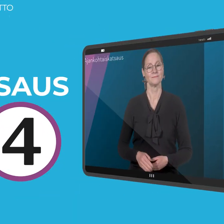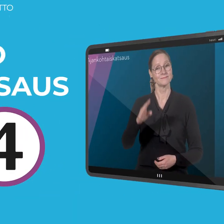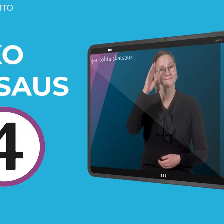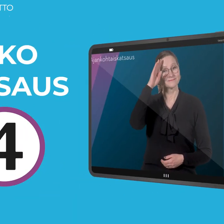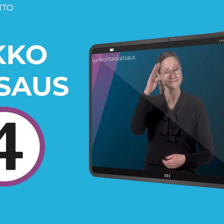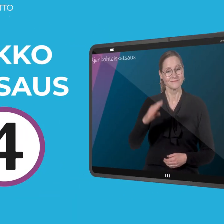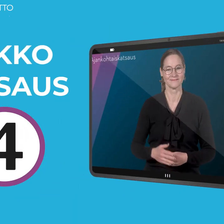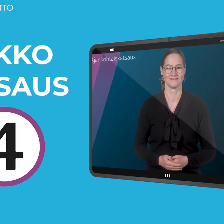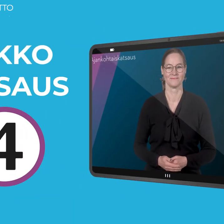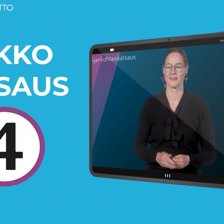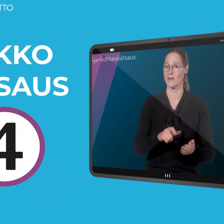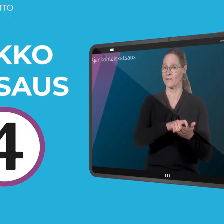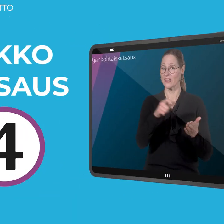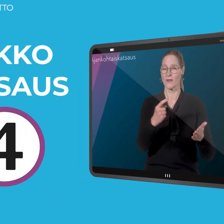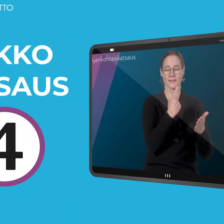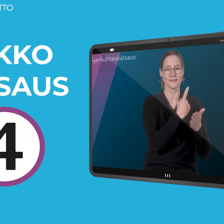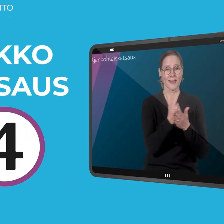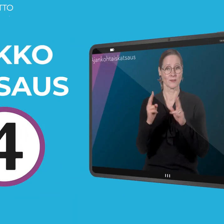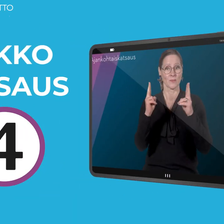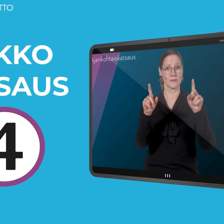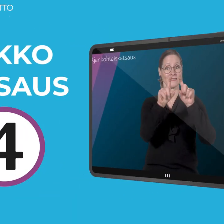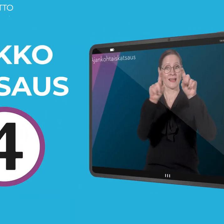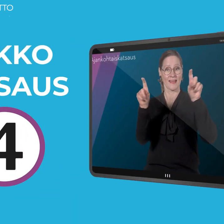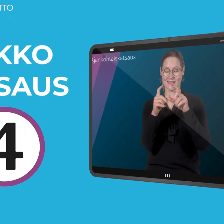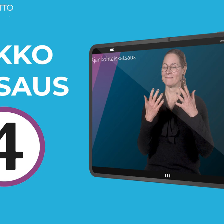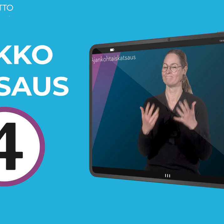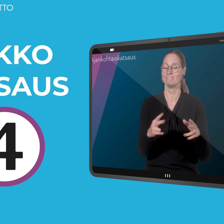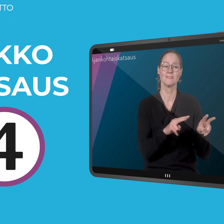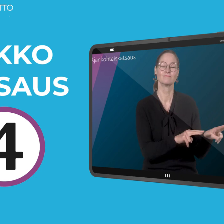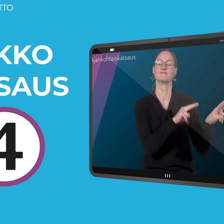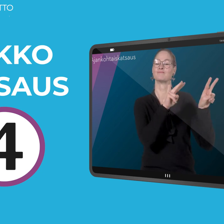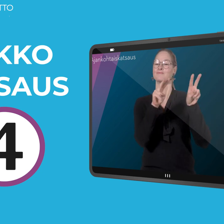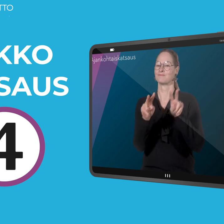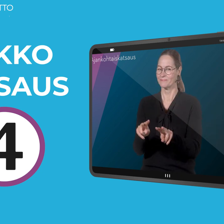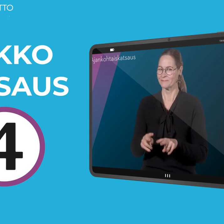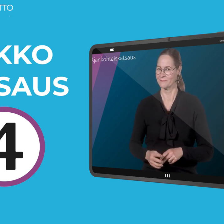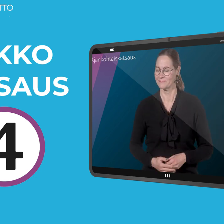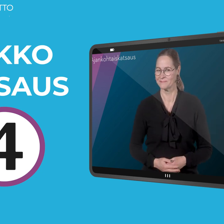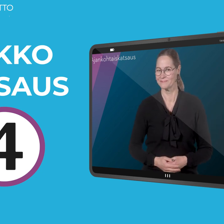Hei! On taas aika käydä läpi viikon tärkeimmät uutisaiheet.